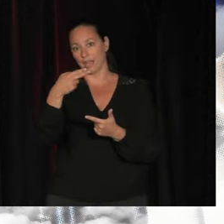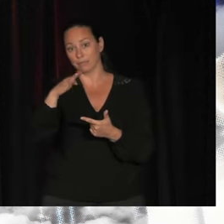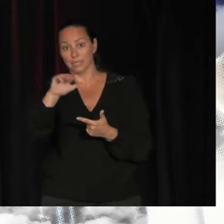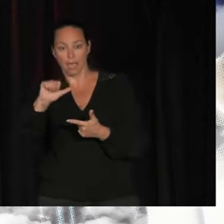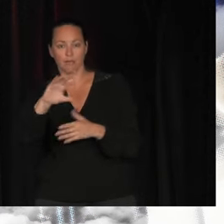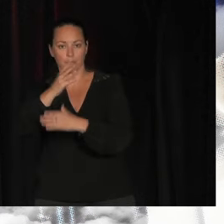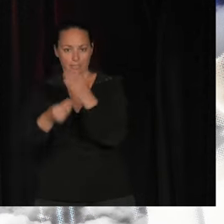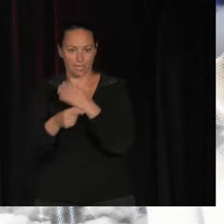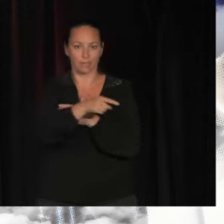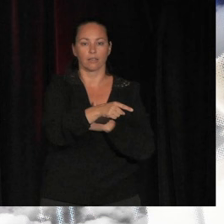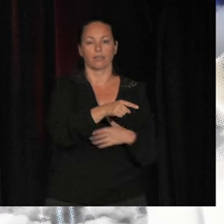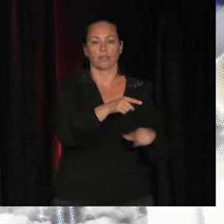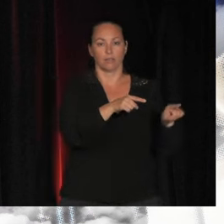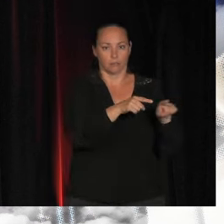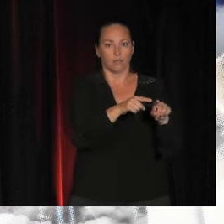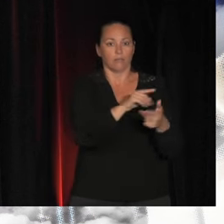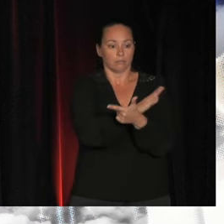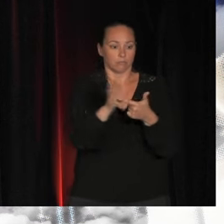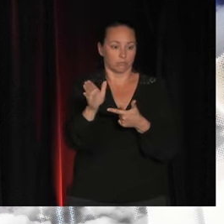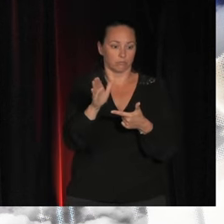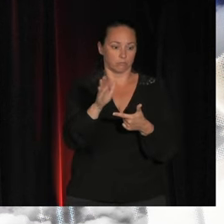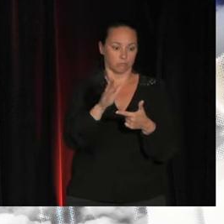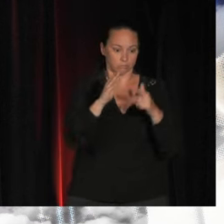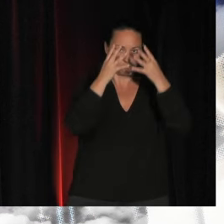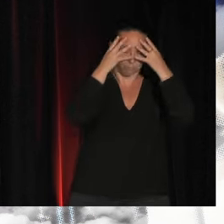Et ils ont voulu reprendre la même idée, ils ont voulu vraiment créer une